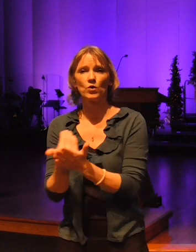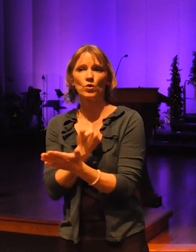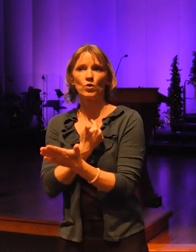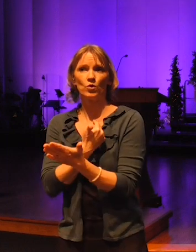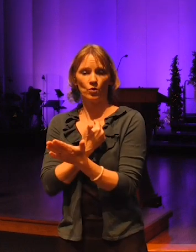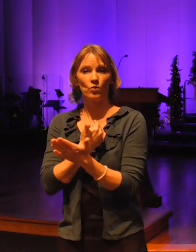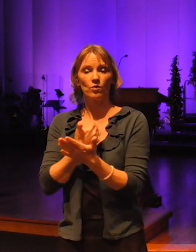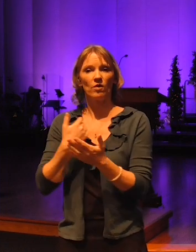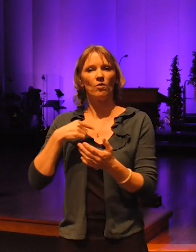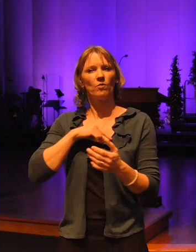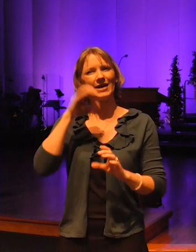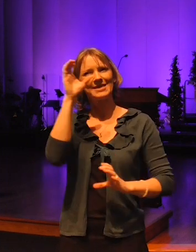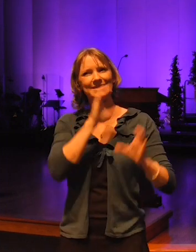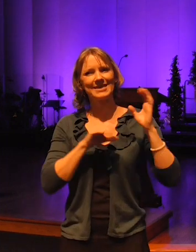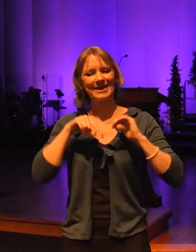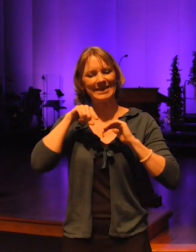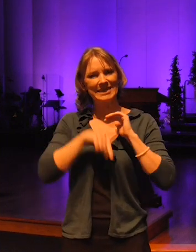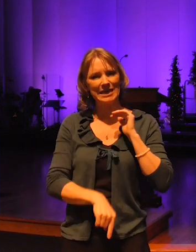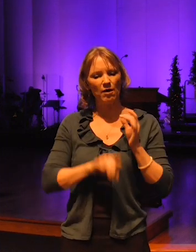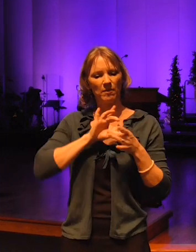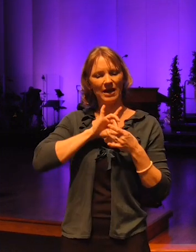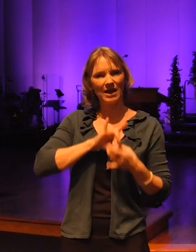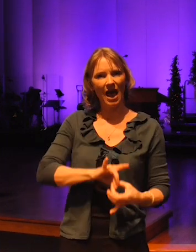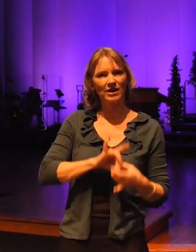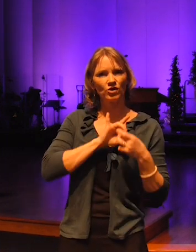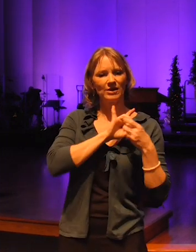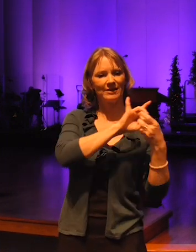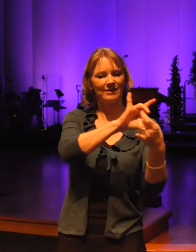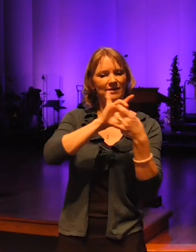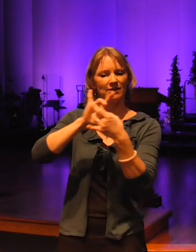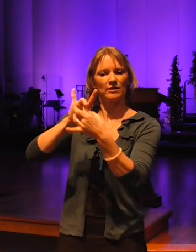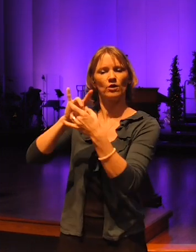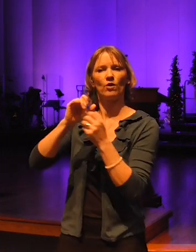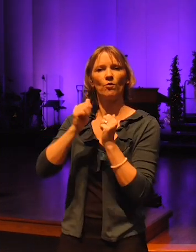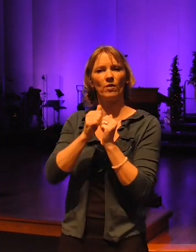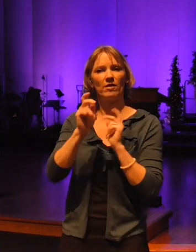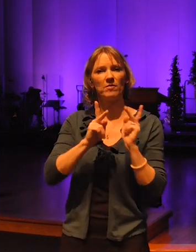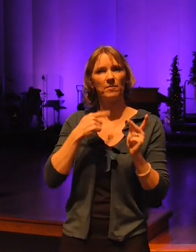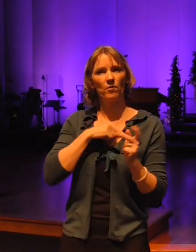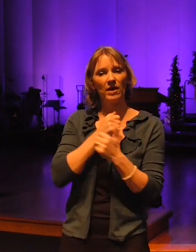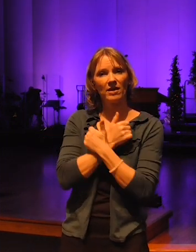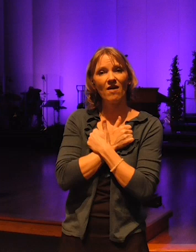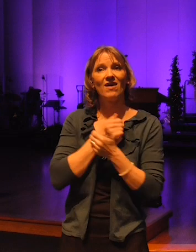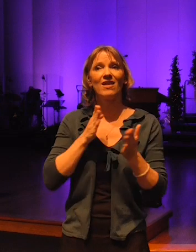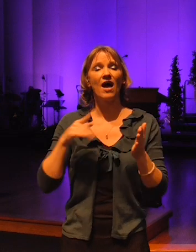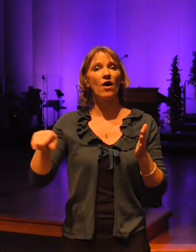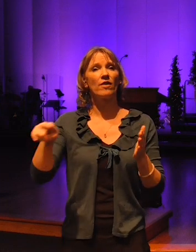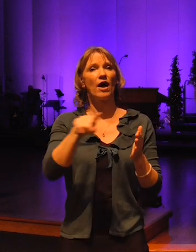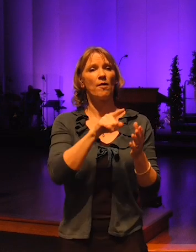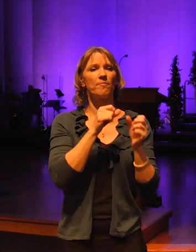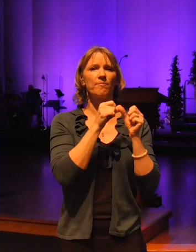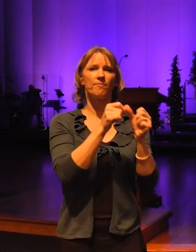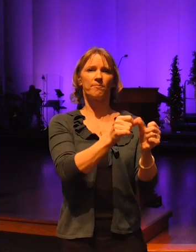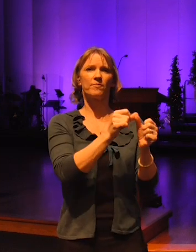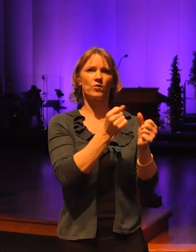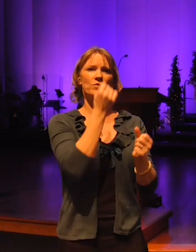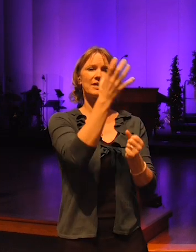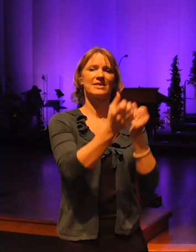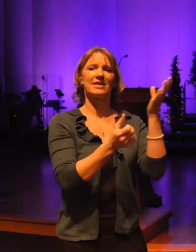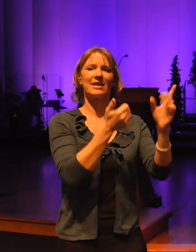seres queridos [Música] para permitirles continuar cantando de maneras nuevas y profundas en nuestras vidas,